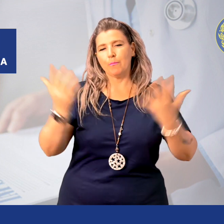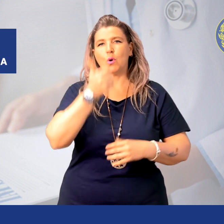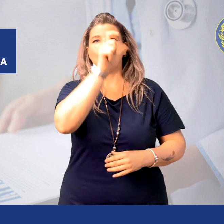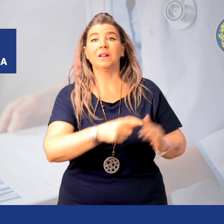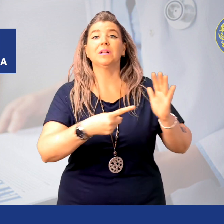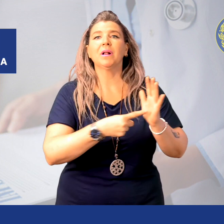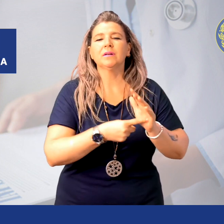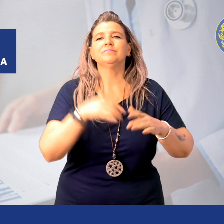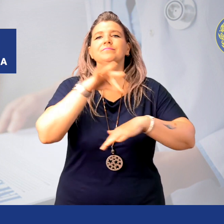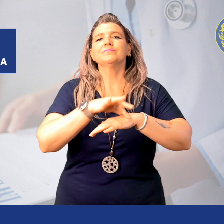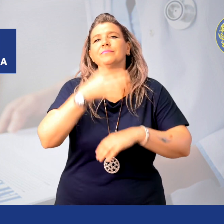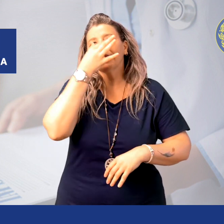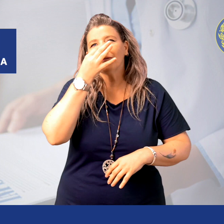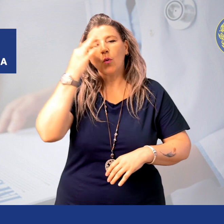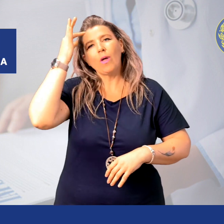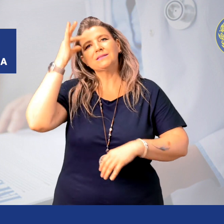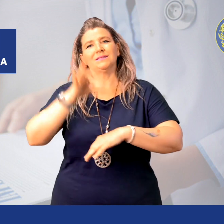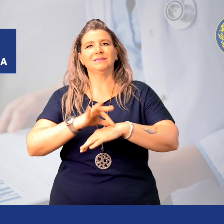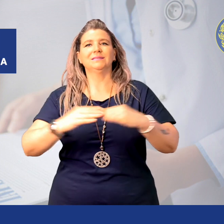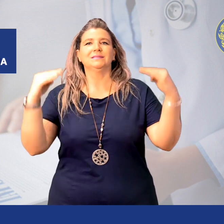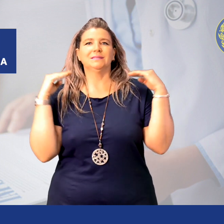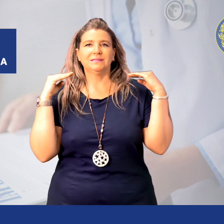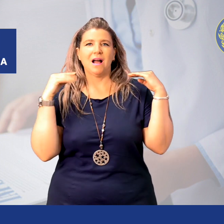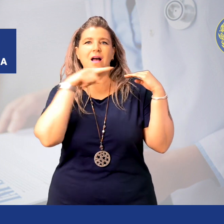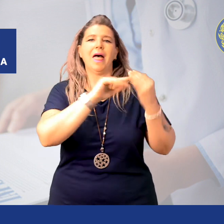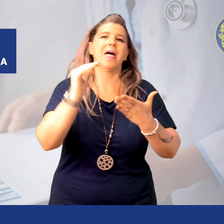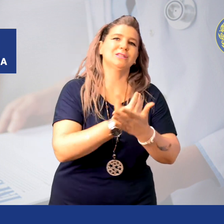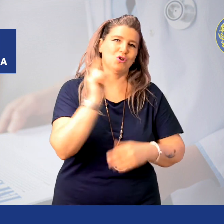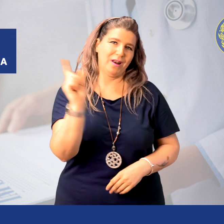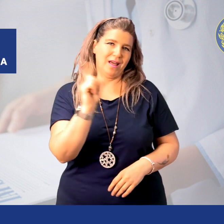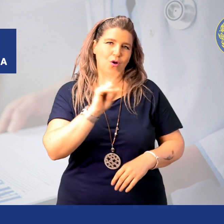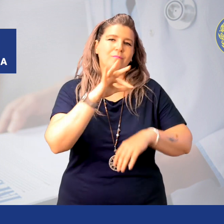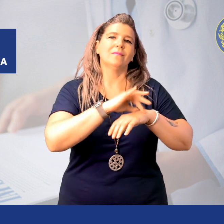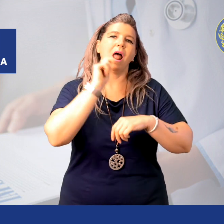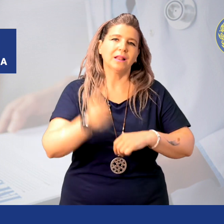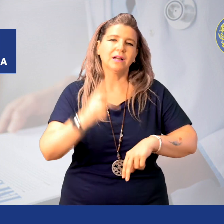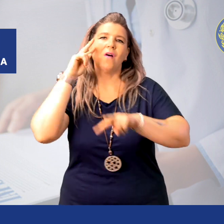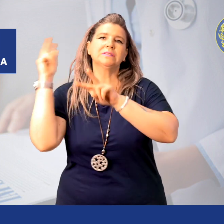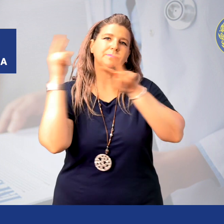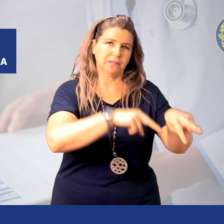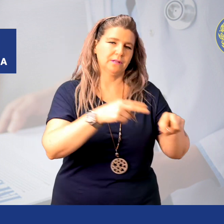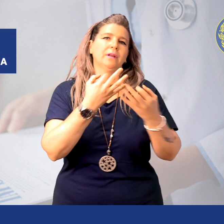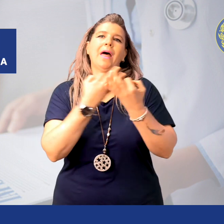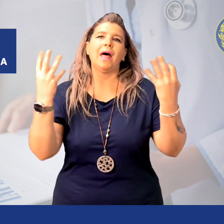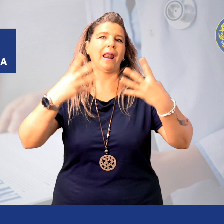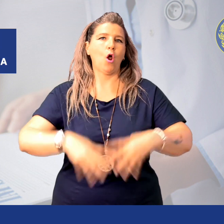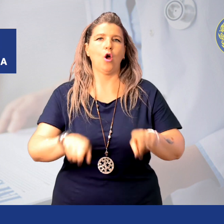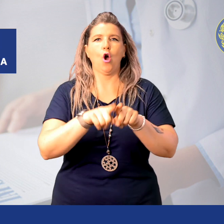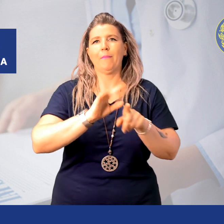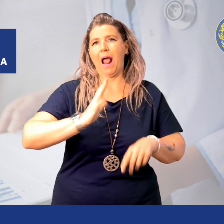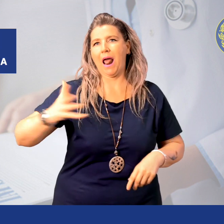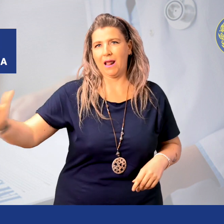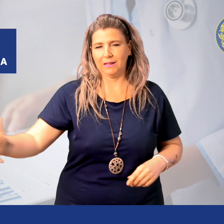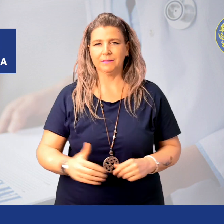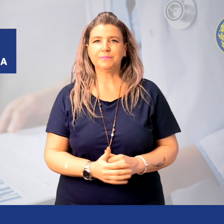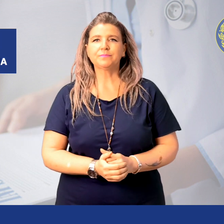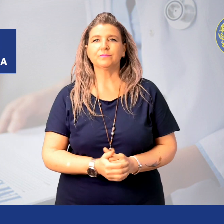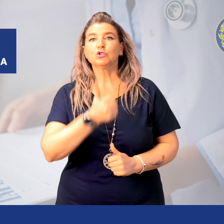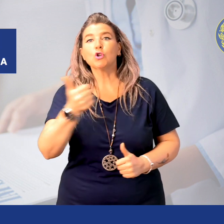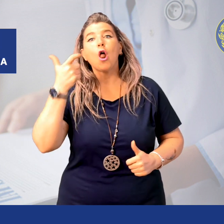Ad esempio un dipendente malato per influenza è soggetto a visite fiscali